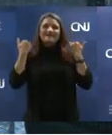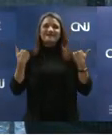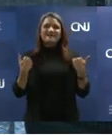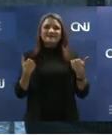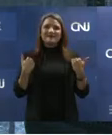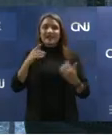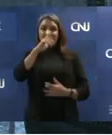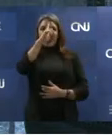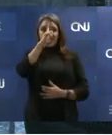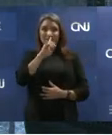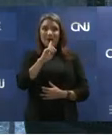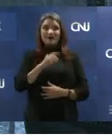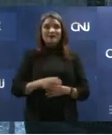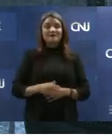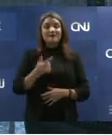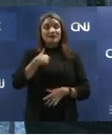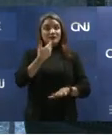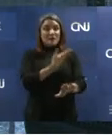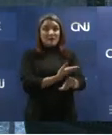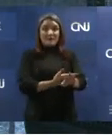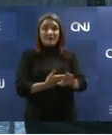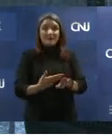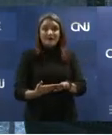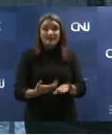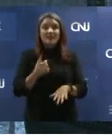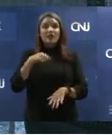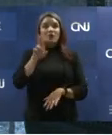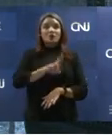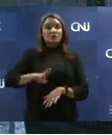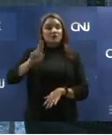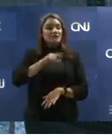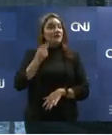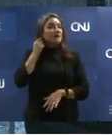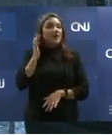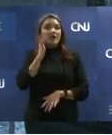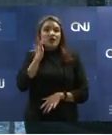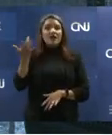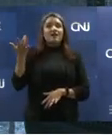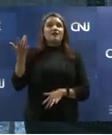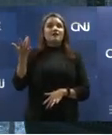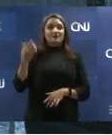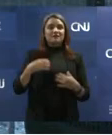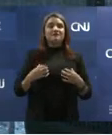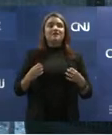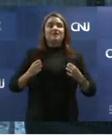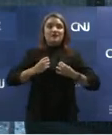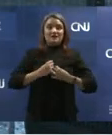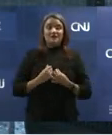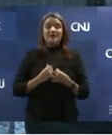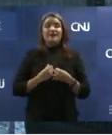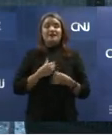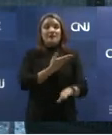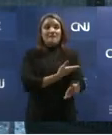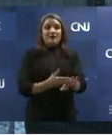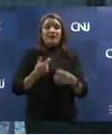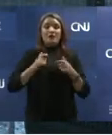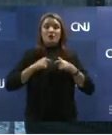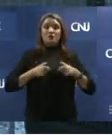Eu sou branca, estou usando um brinco dourado, um blazer branco com botões dourados e uma blusa preta por baixo